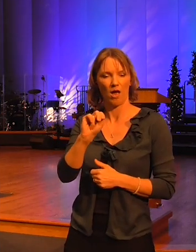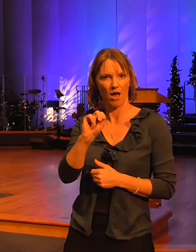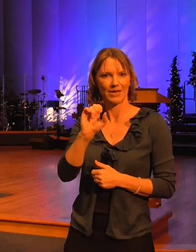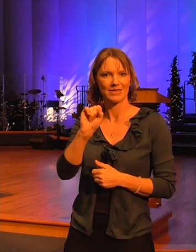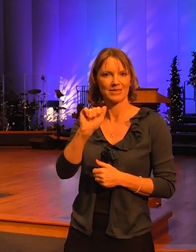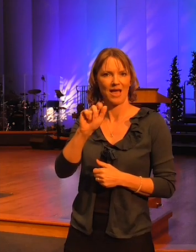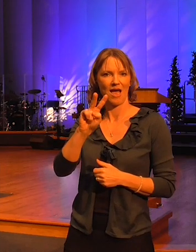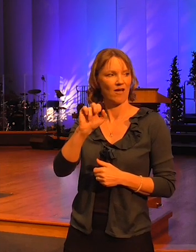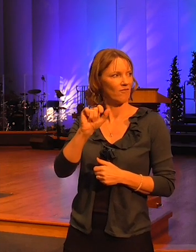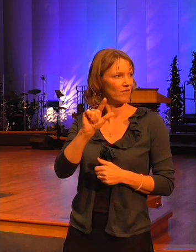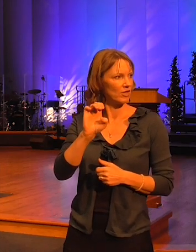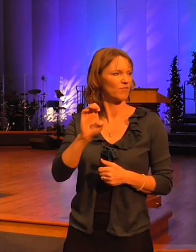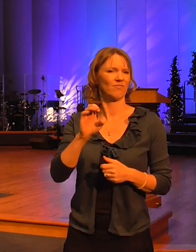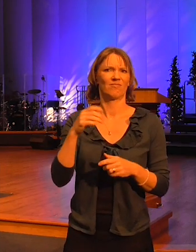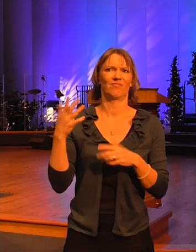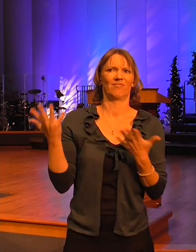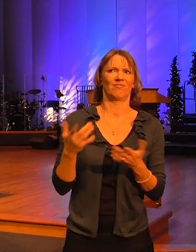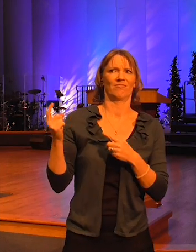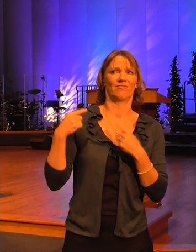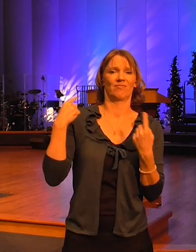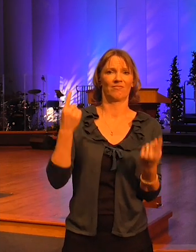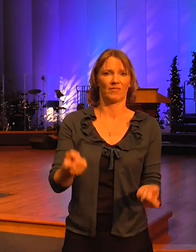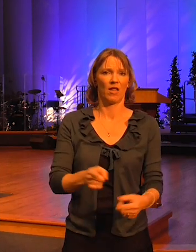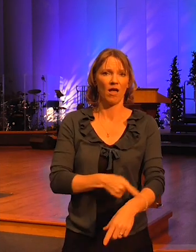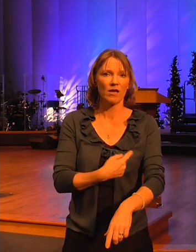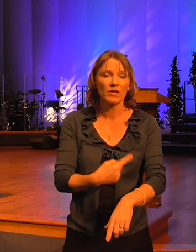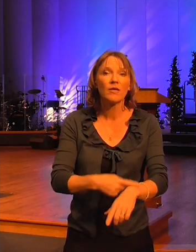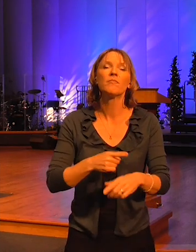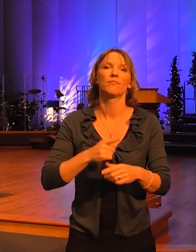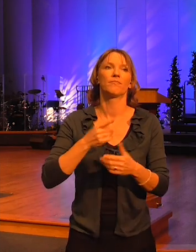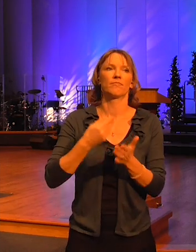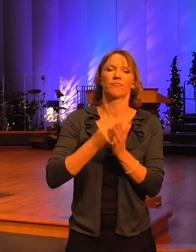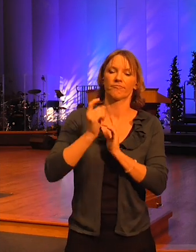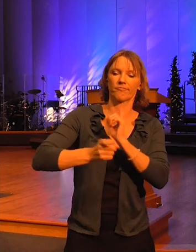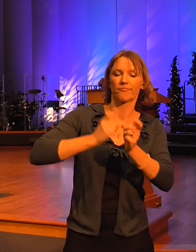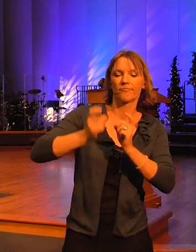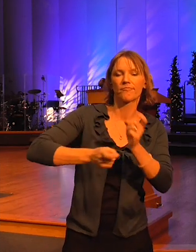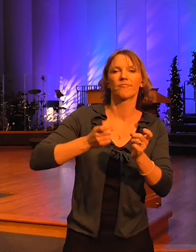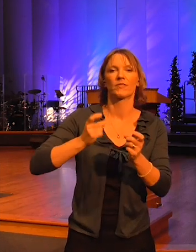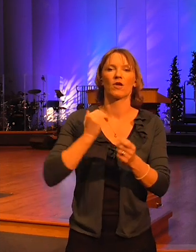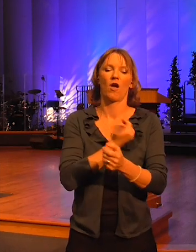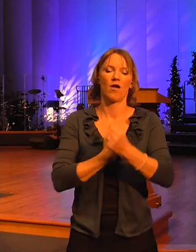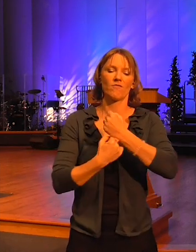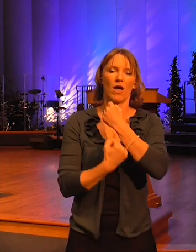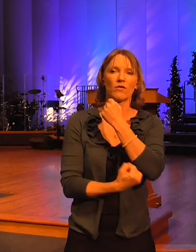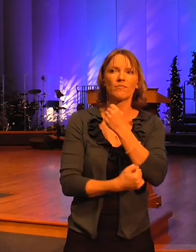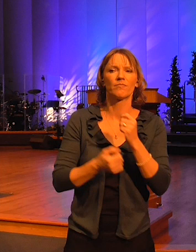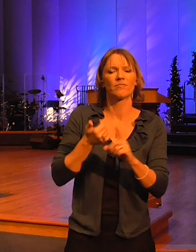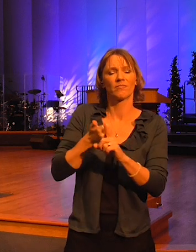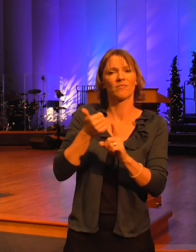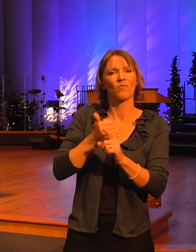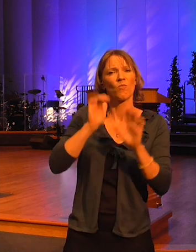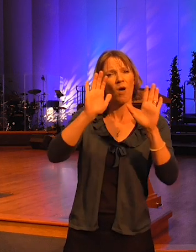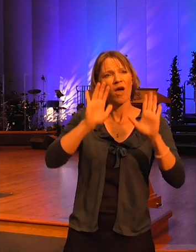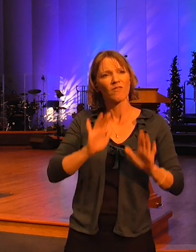colaborador de mucho tiempo más alto. a nuestra Fundación Mile High, un hombre maravilloso y brillante en espíritu, uh, él